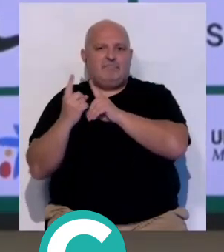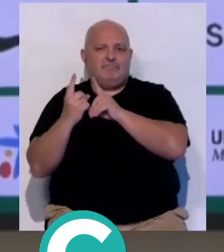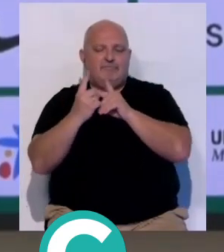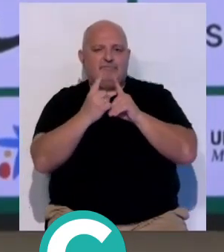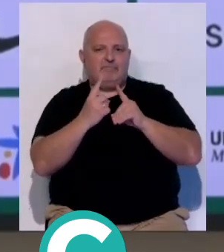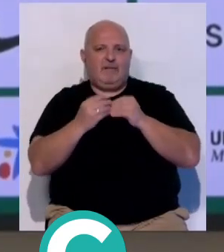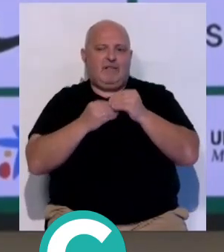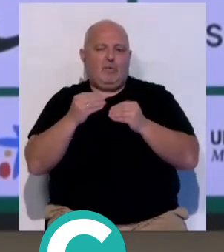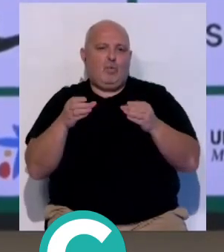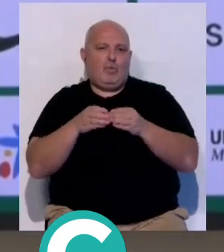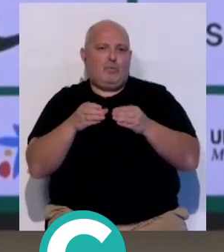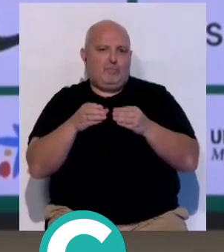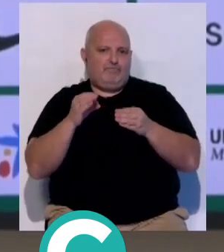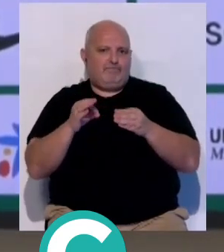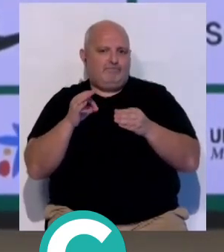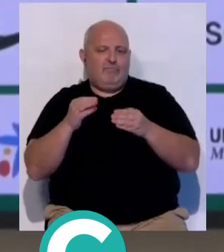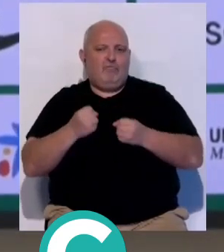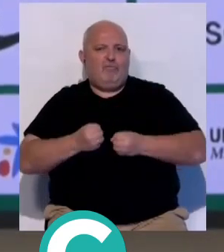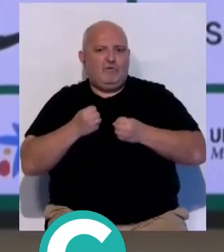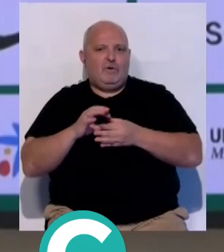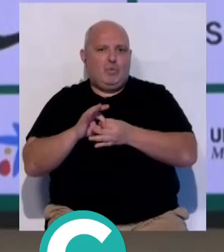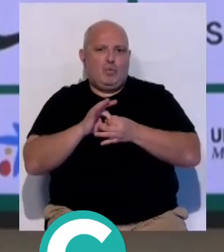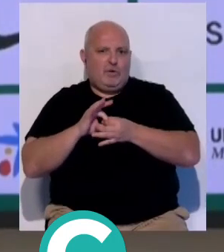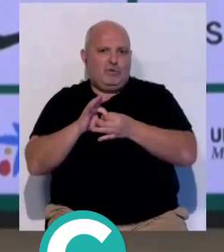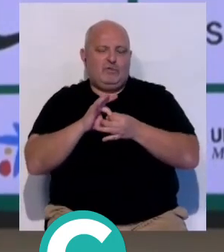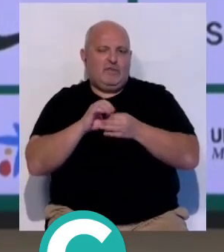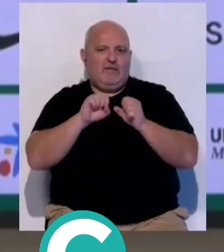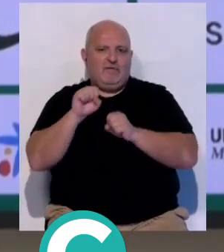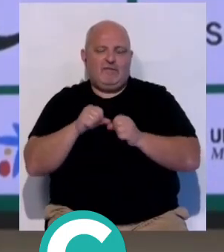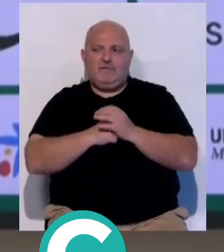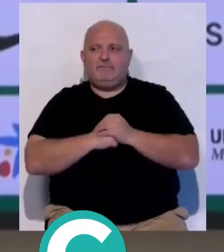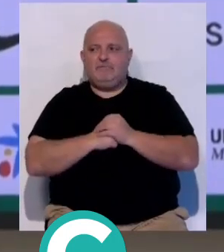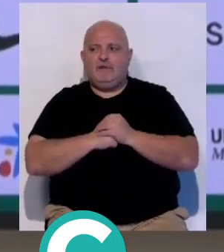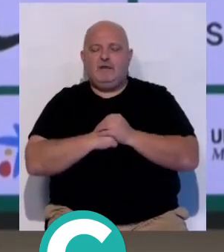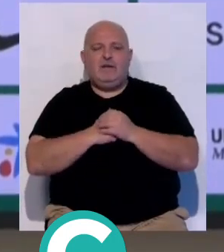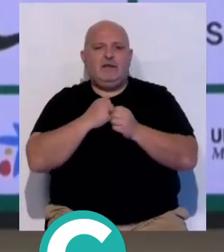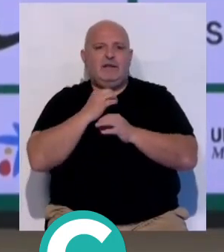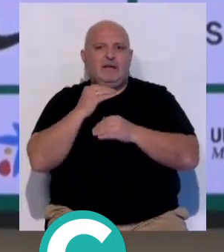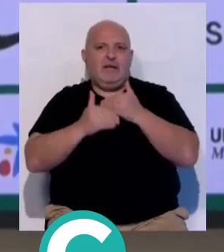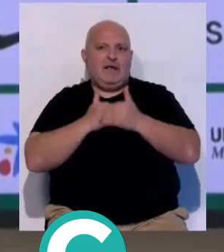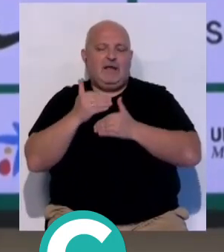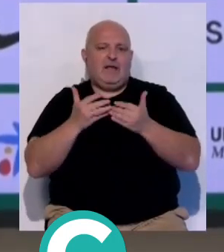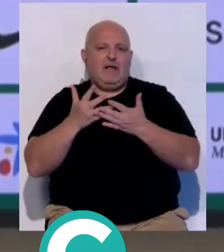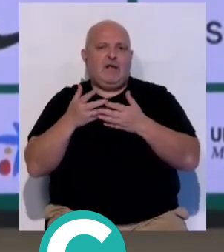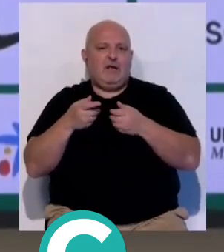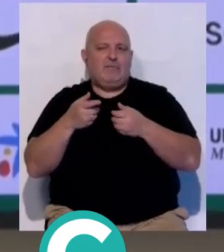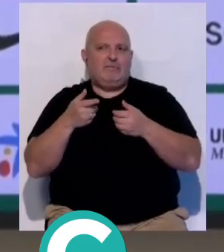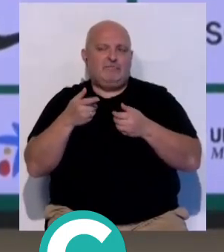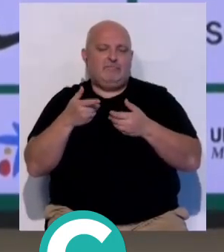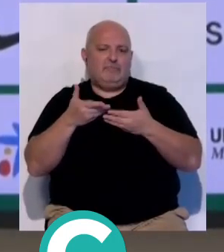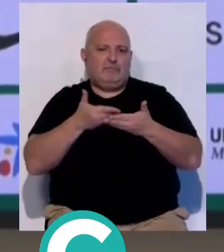armar un grupo fuerte Unido que se defienda que se quiera que se ayude que coopere y que represente